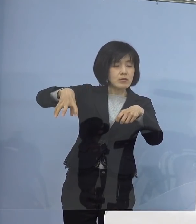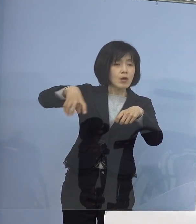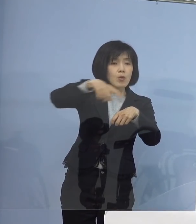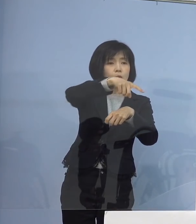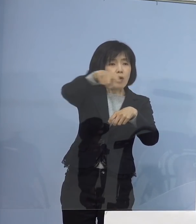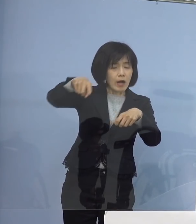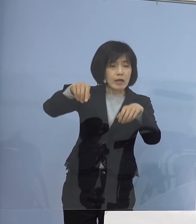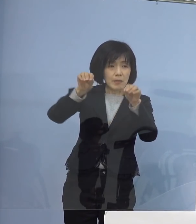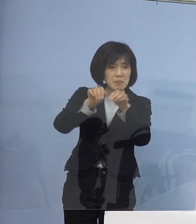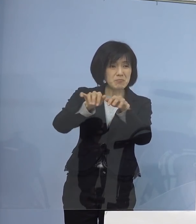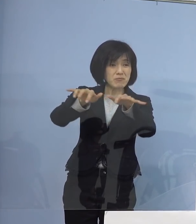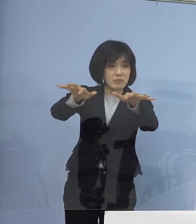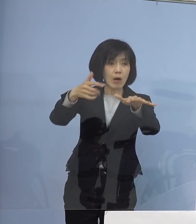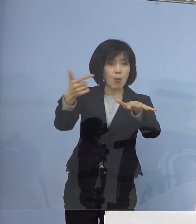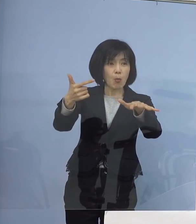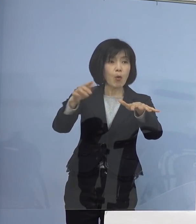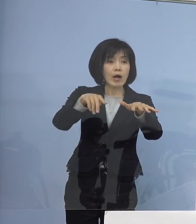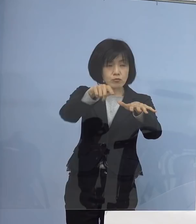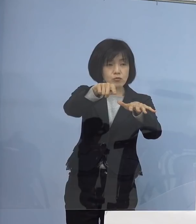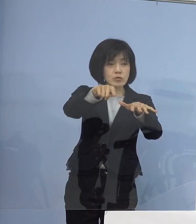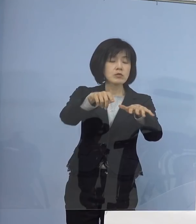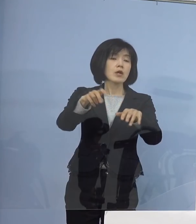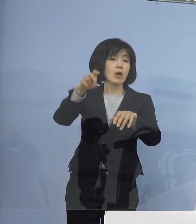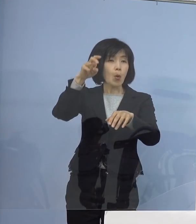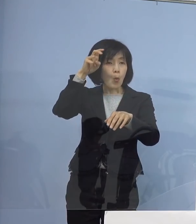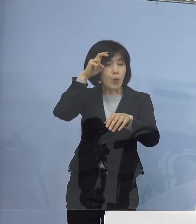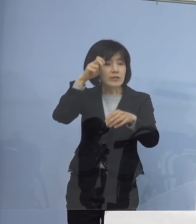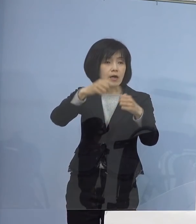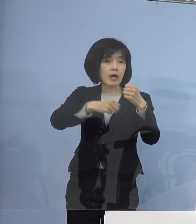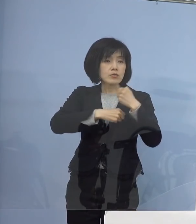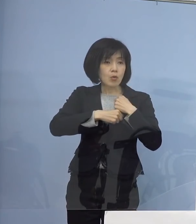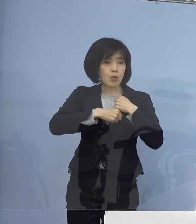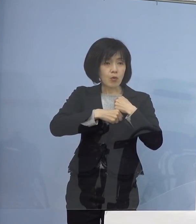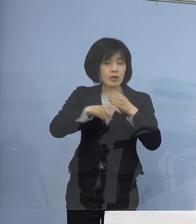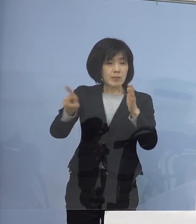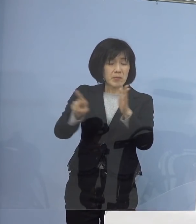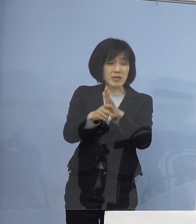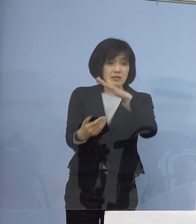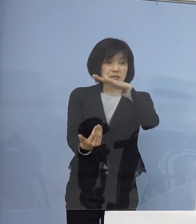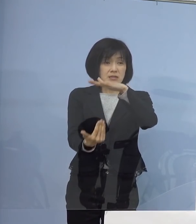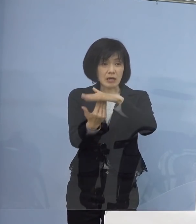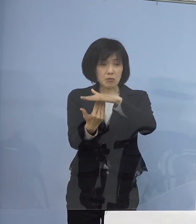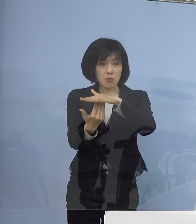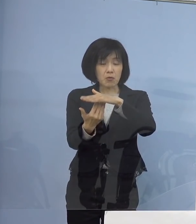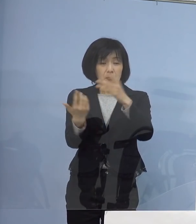また特にこの中でも大阪（府）、兵庫（県） 過去最高ずっと更新し続けている